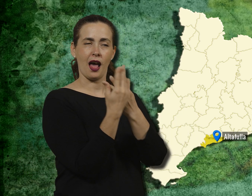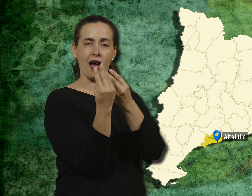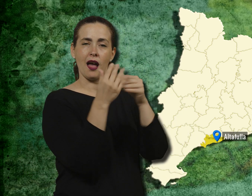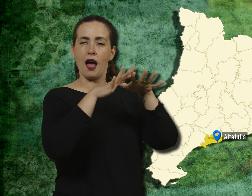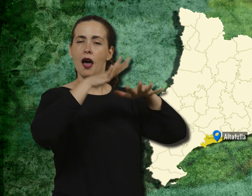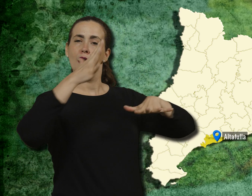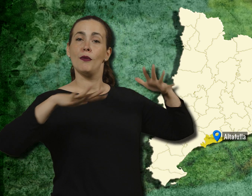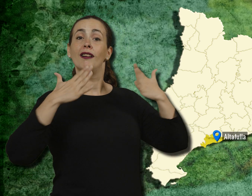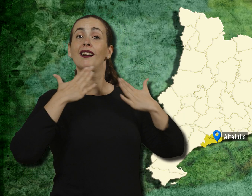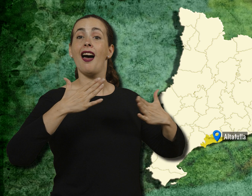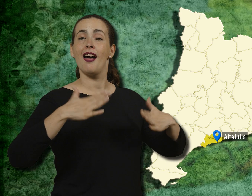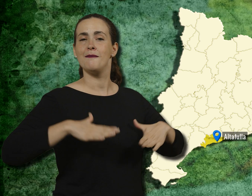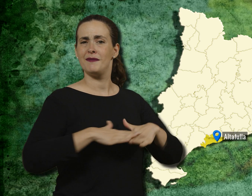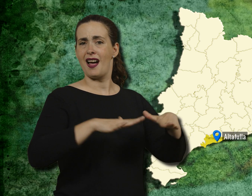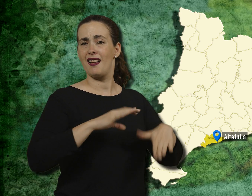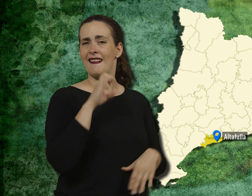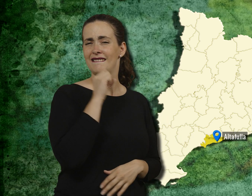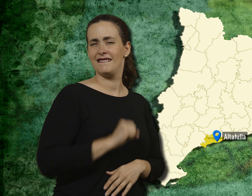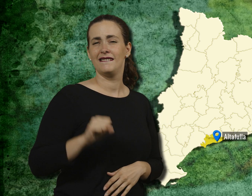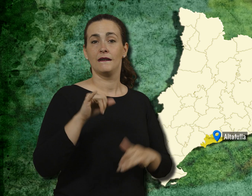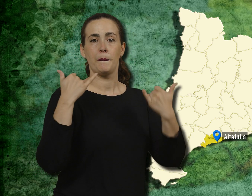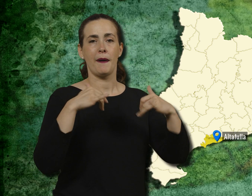un harmònic conjunt en el qual unes excel·lents platges